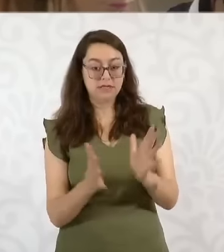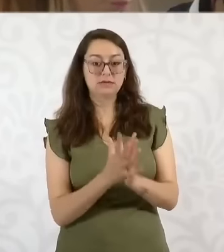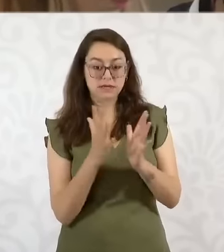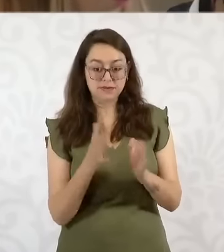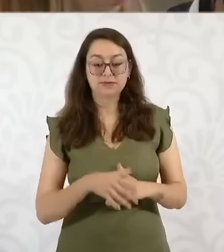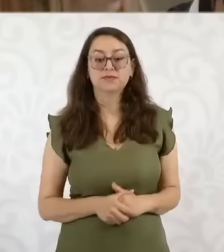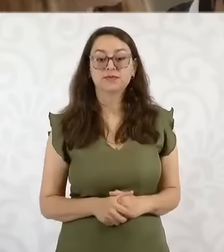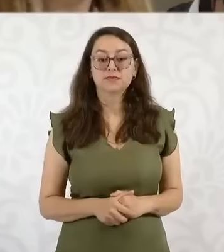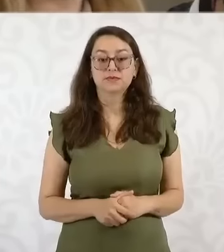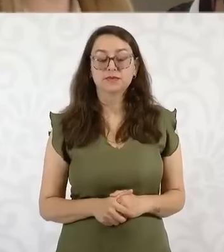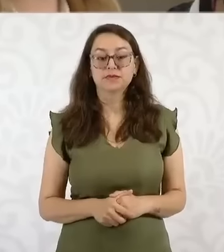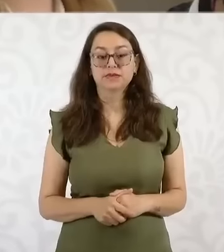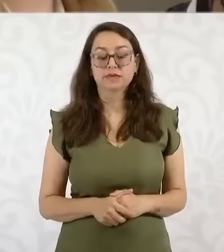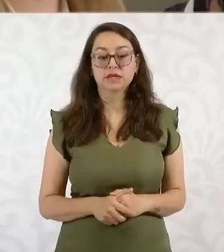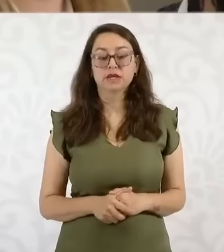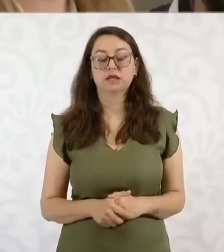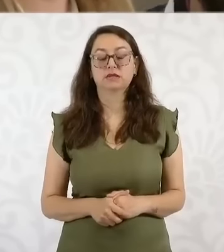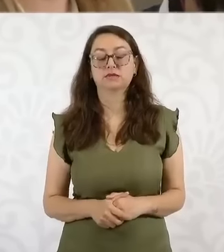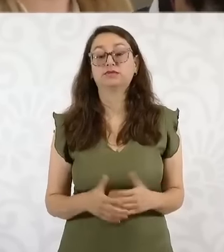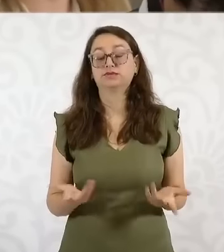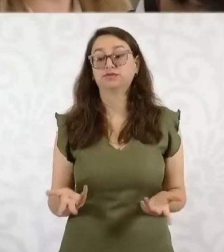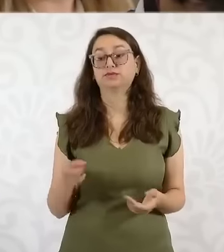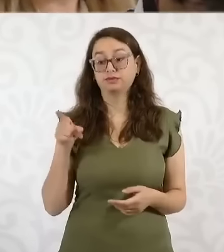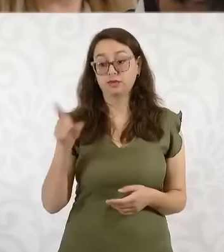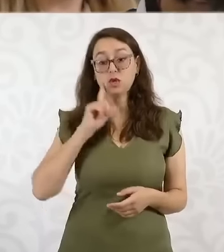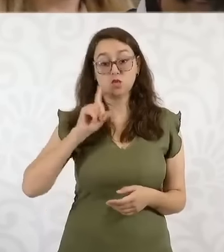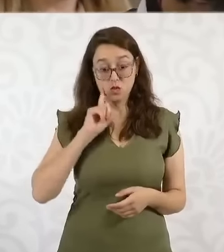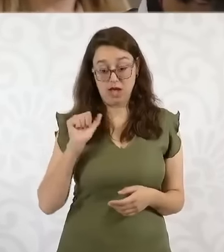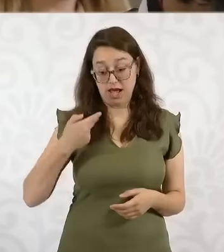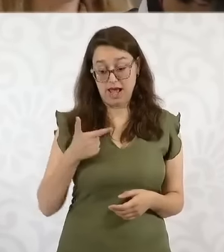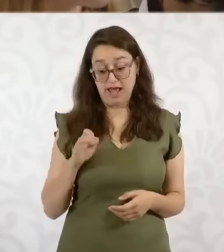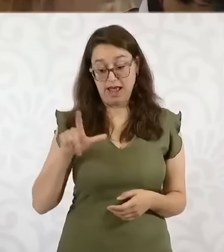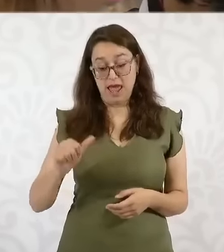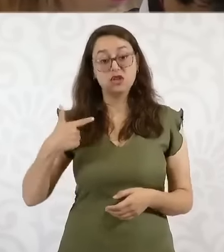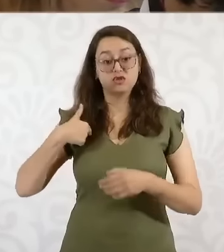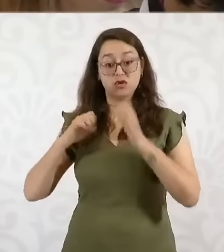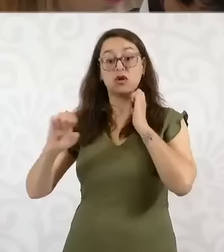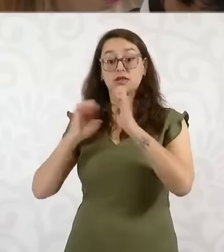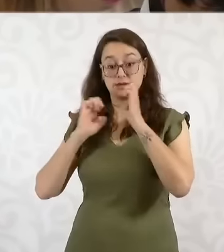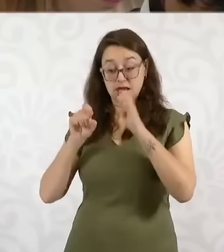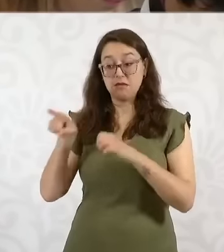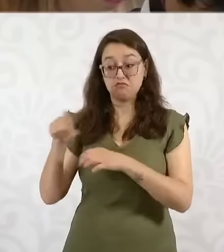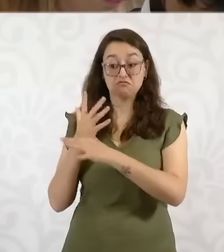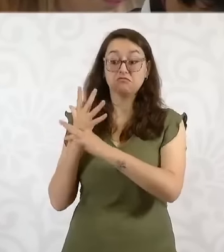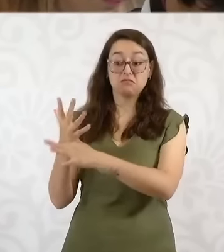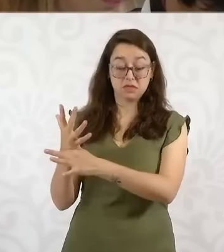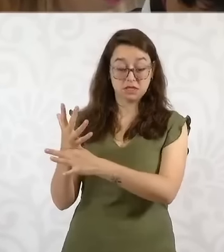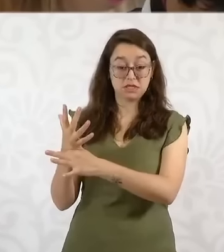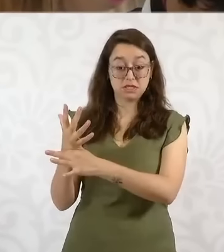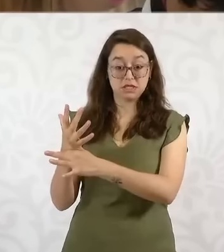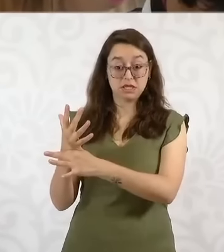Acabo acabado de entrevistar a a Ángela Huago. La entrevistamos. Ella recibió una llamada de eh